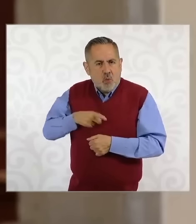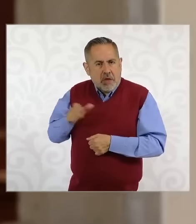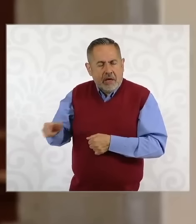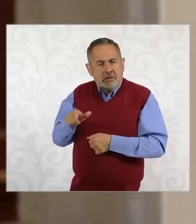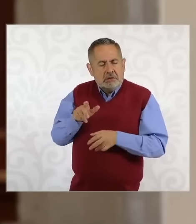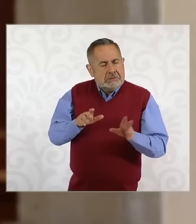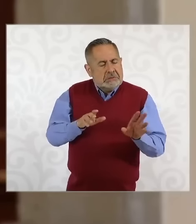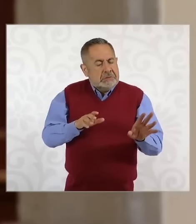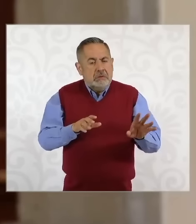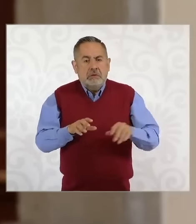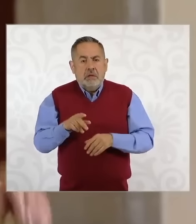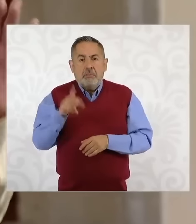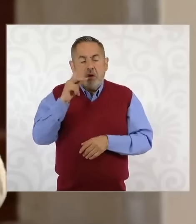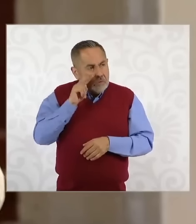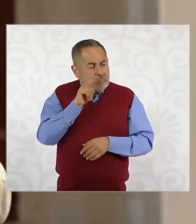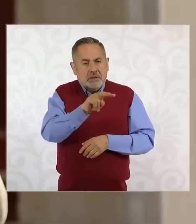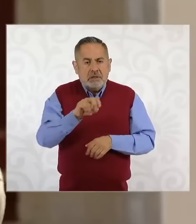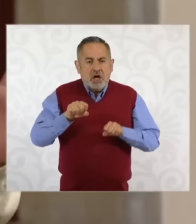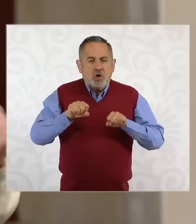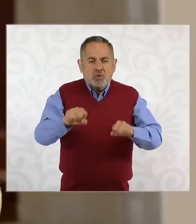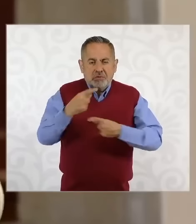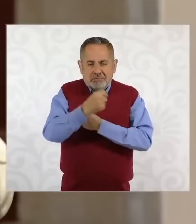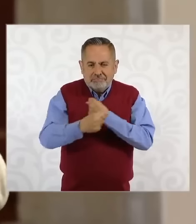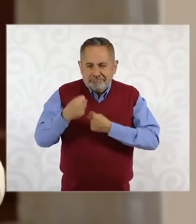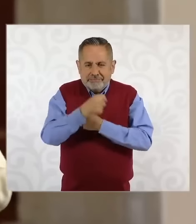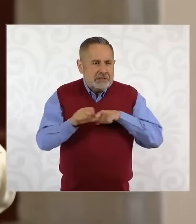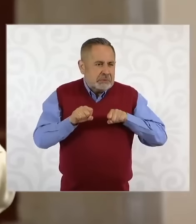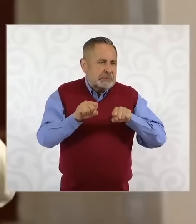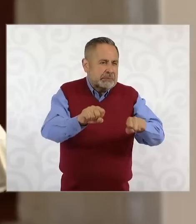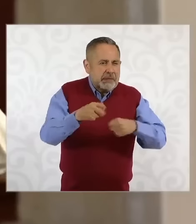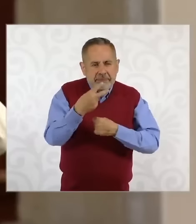embargo, en los spers, porque estamos monitoreando obviamente programas de tele, de radio y demás,